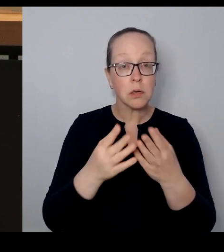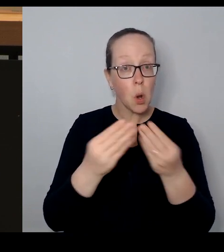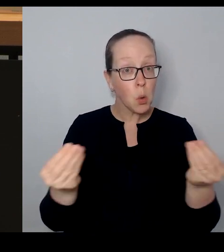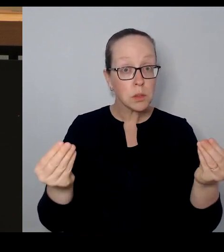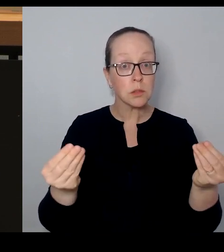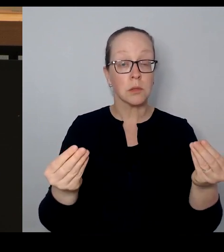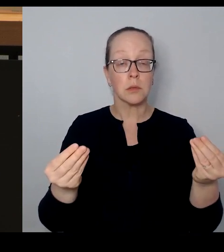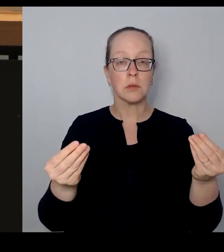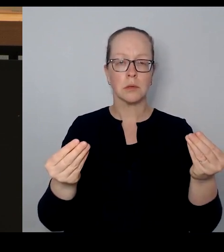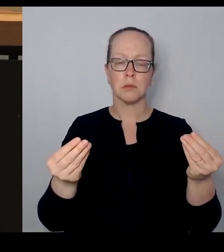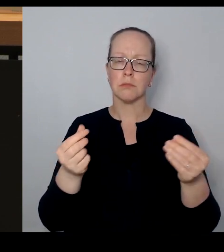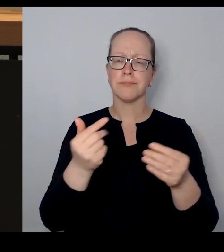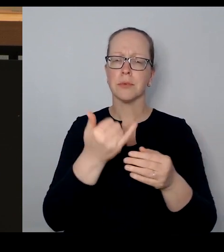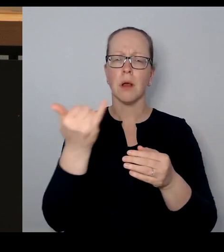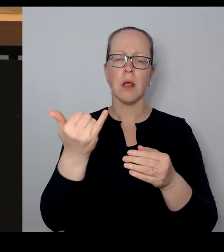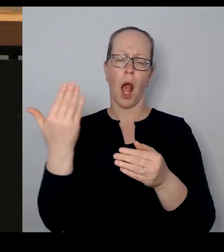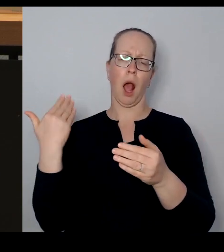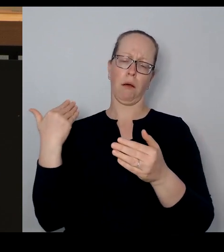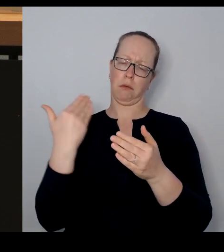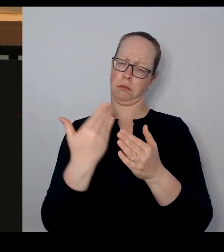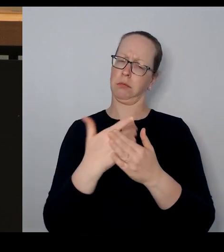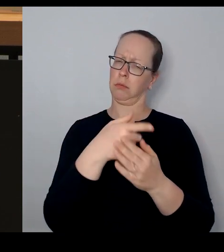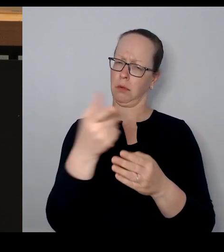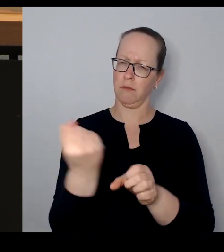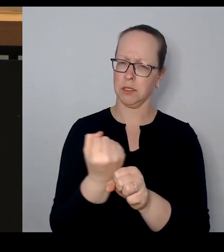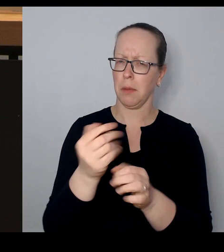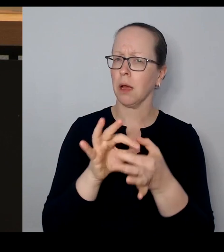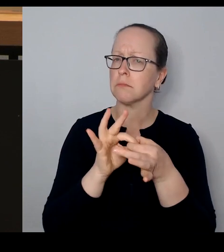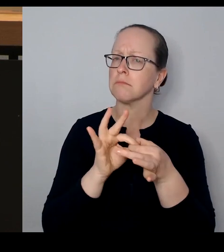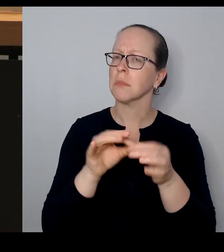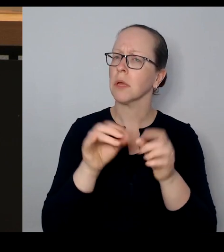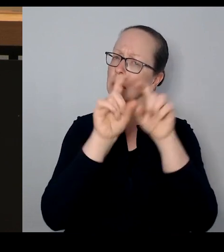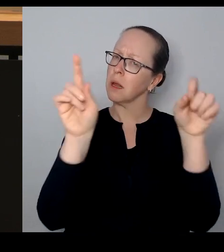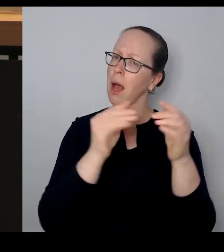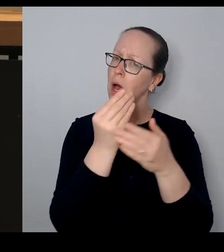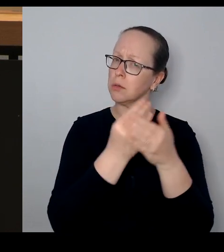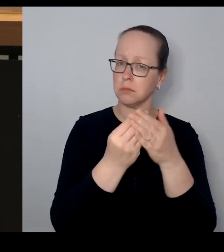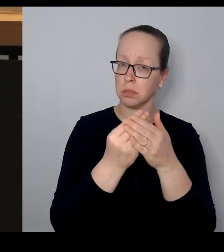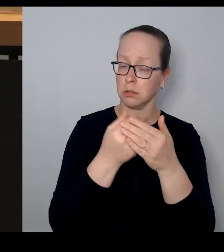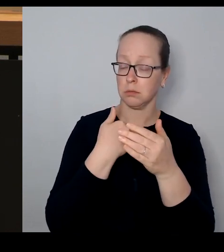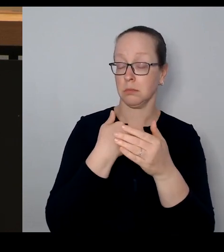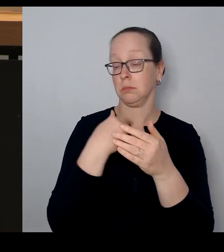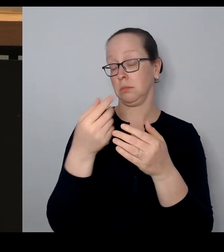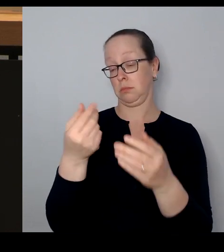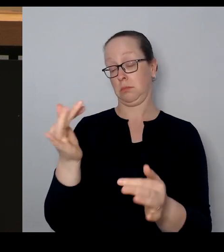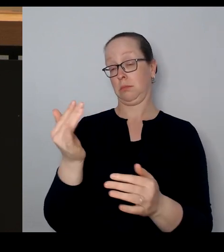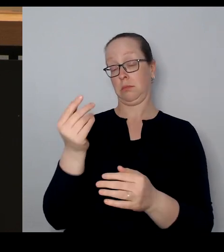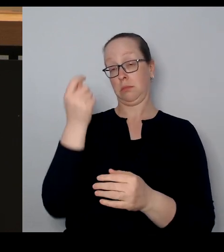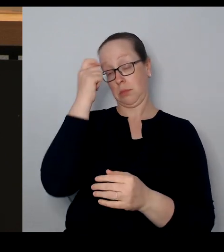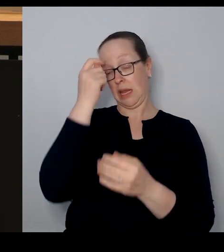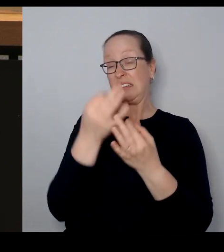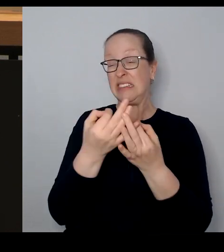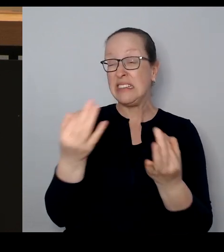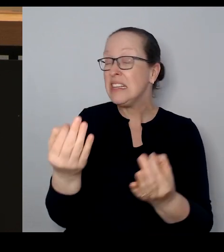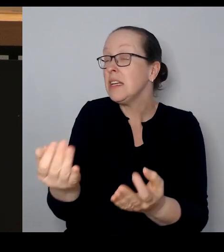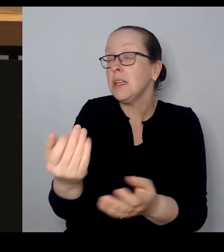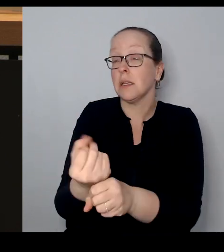Mir fällt da nichts ein. Wir hingegen, wir, wir hingegen, ich sage es noch mal, weil es wichtig ist.